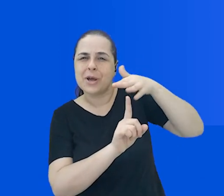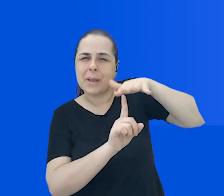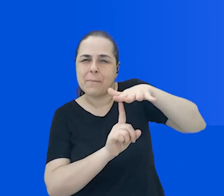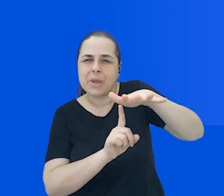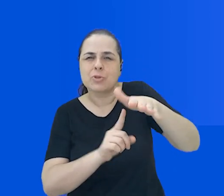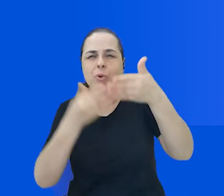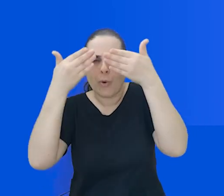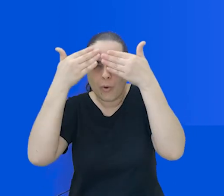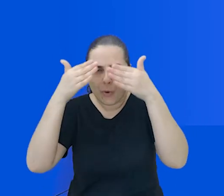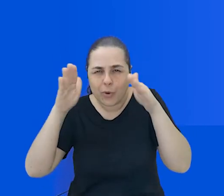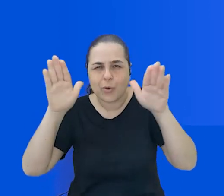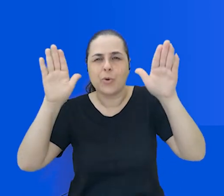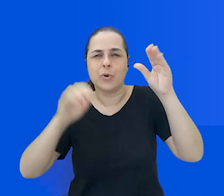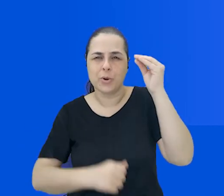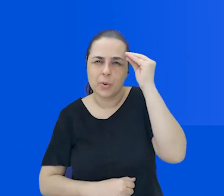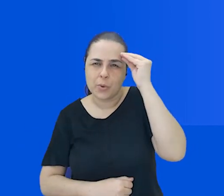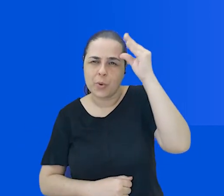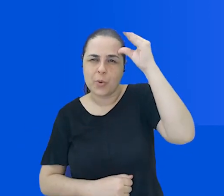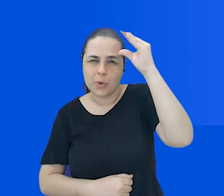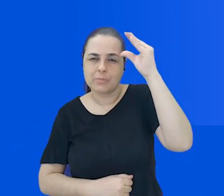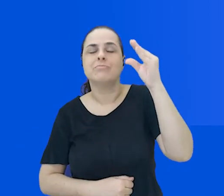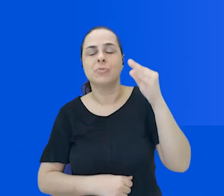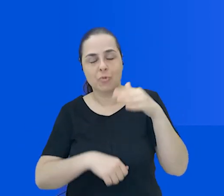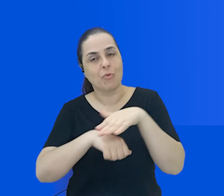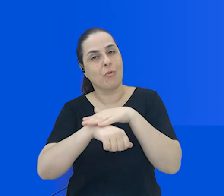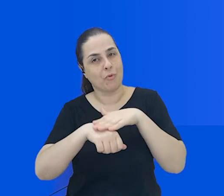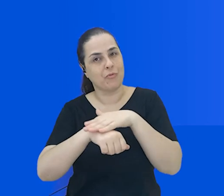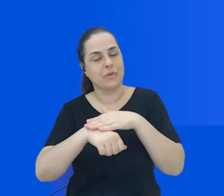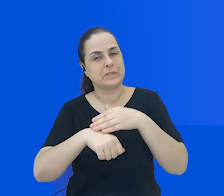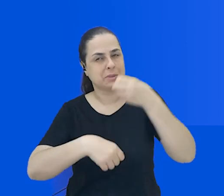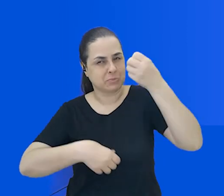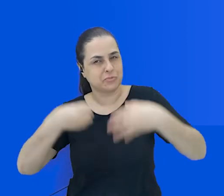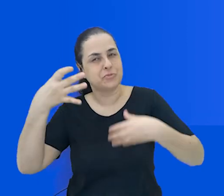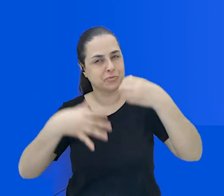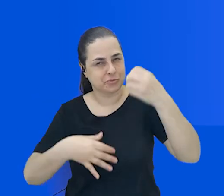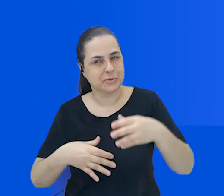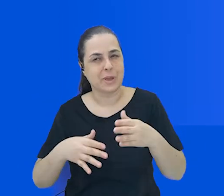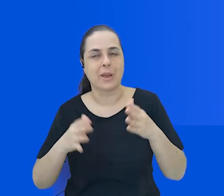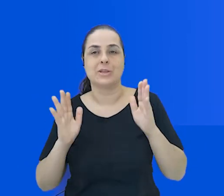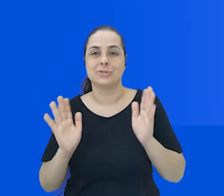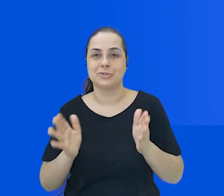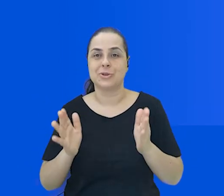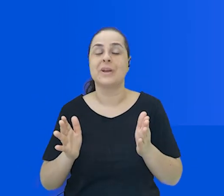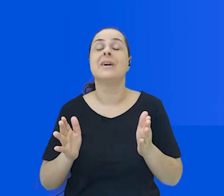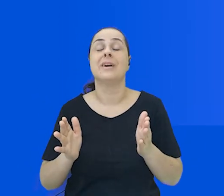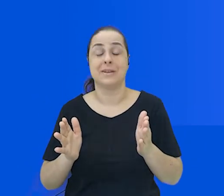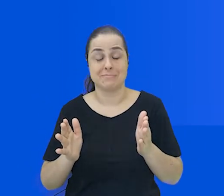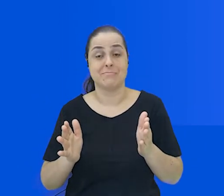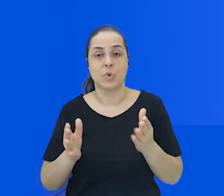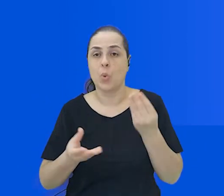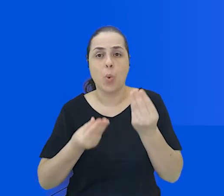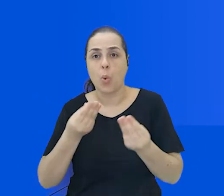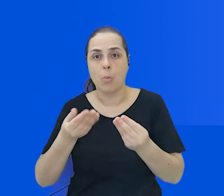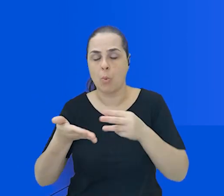claro aqui, a gente falou bastante sobre isso. Então ampliação de repertório, desde leitura,